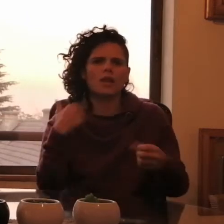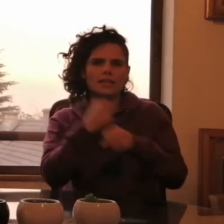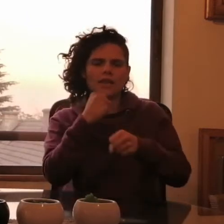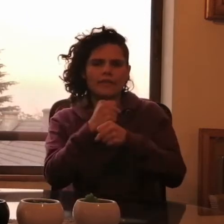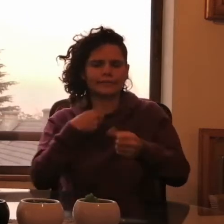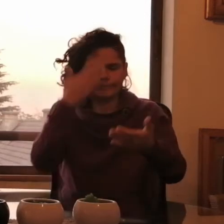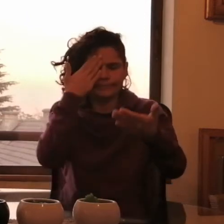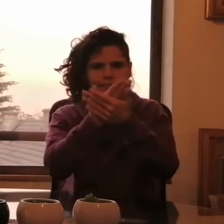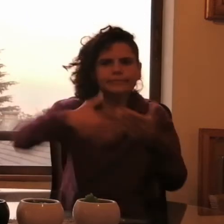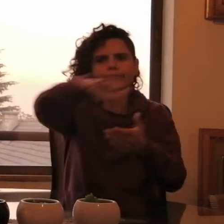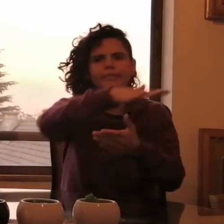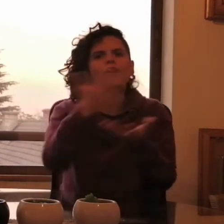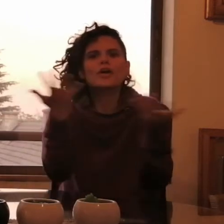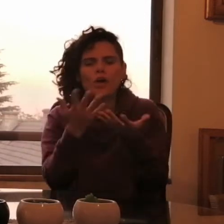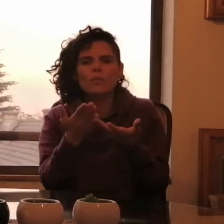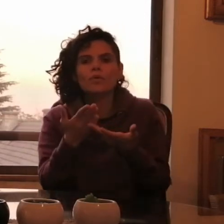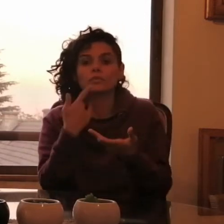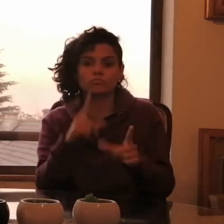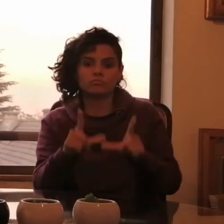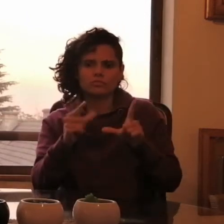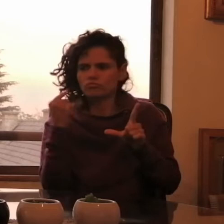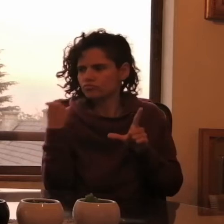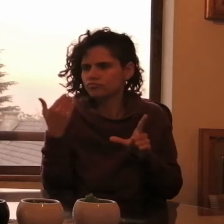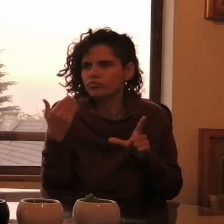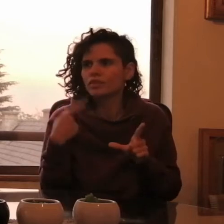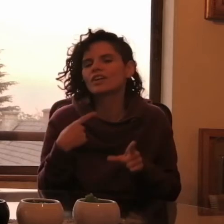titulada en una época, no vamos a hablar del año en que esto transcurre